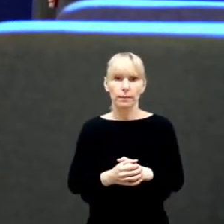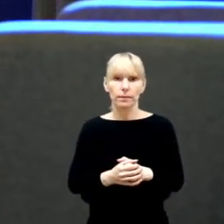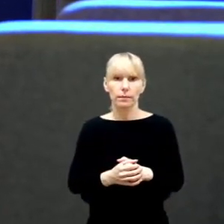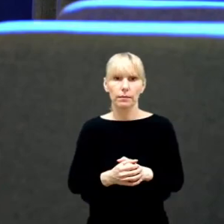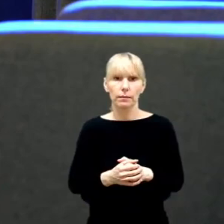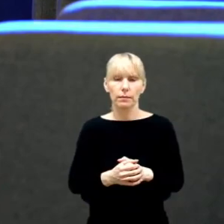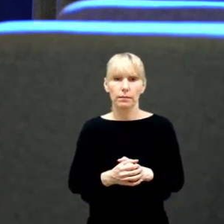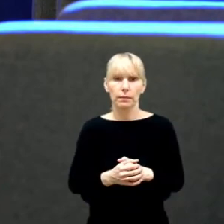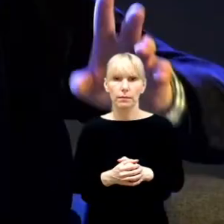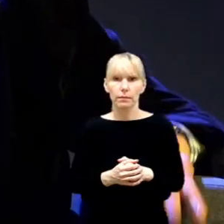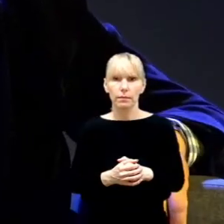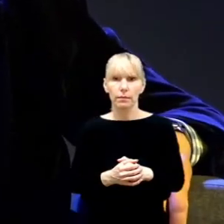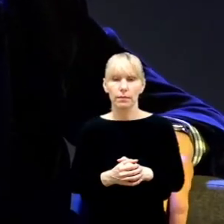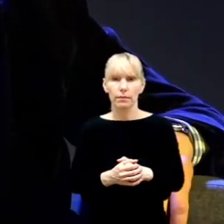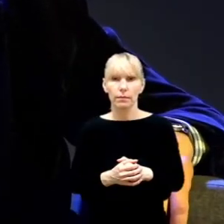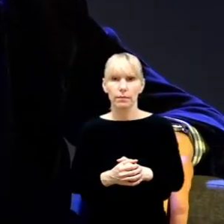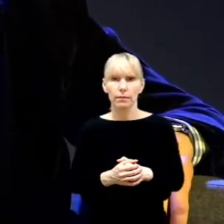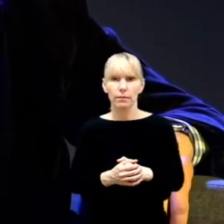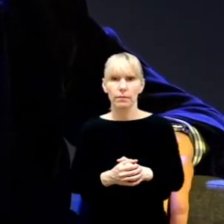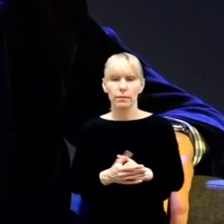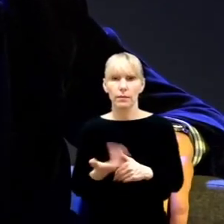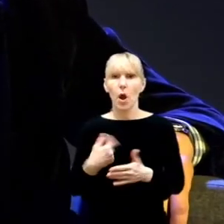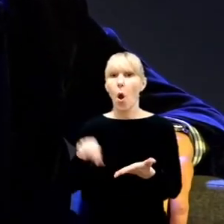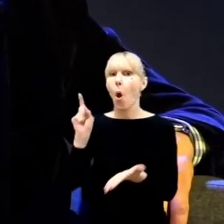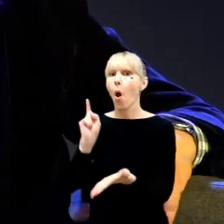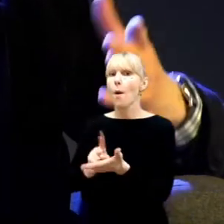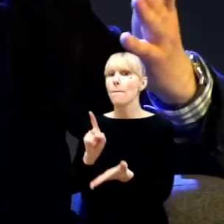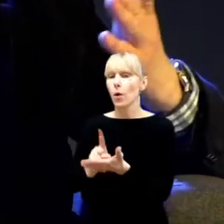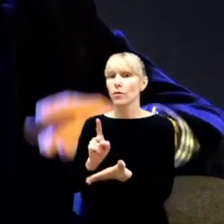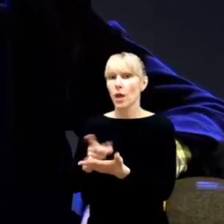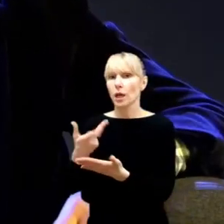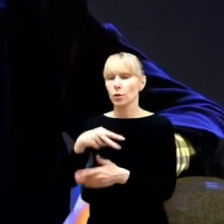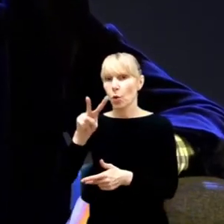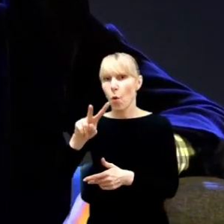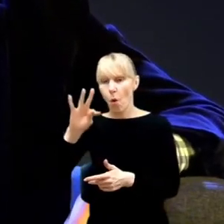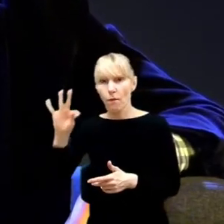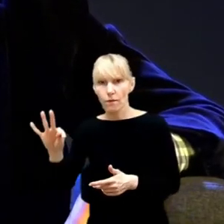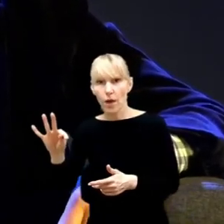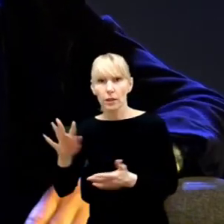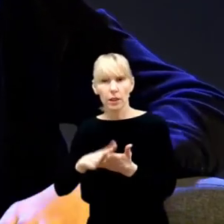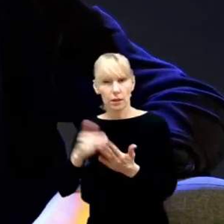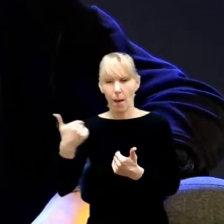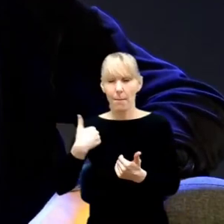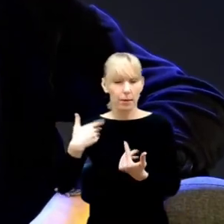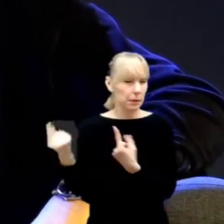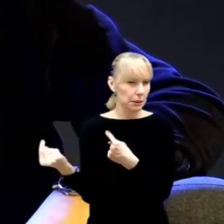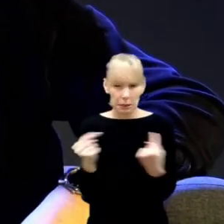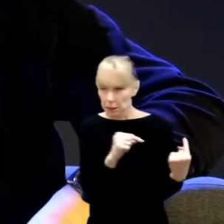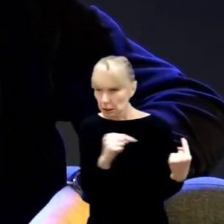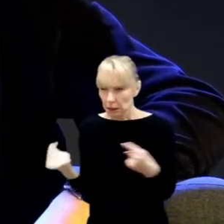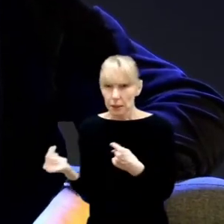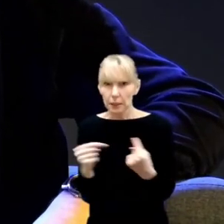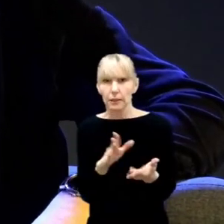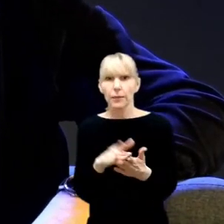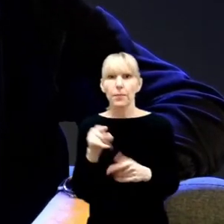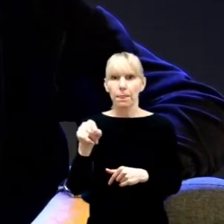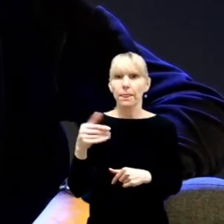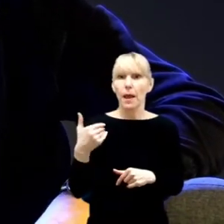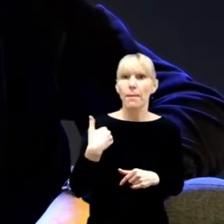Tak, a o podatku od nieruchomości rozmawialiśmy w Sopocie dość, była spora debata i wiemy, jakie tam są też, tam dopiero są historie.